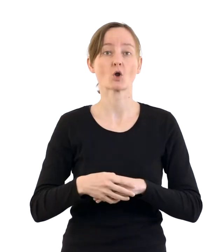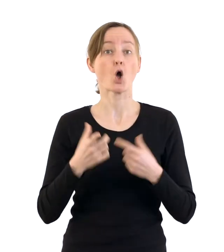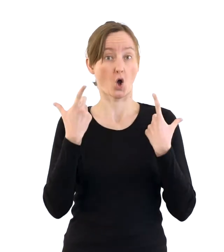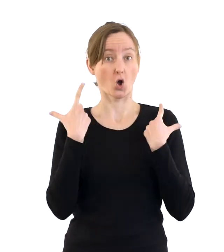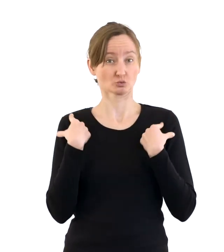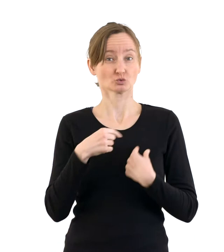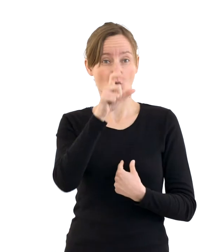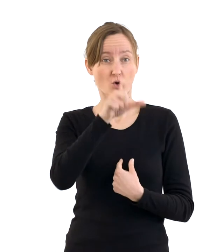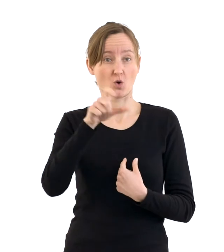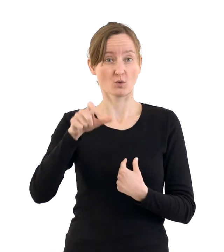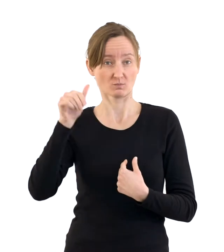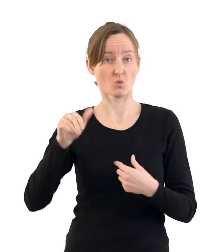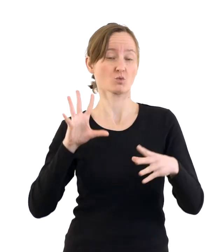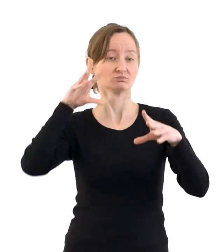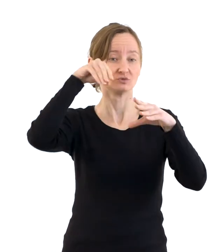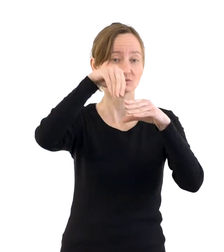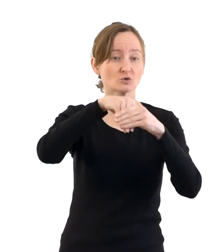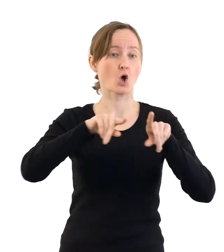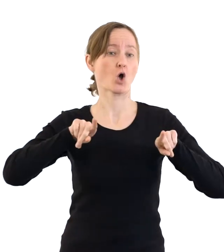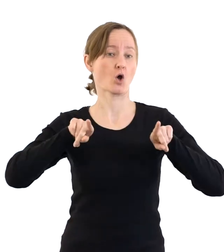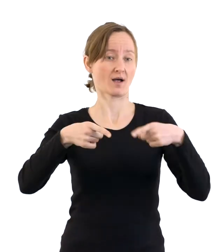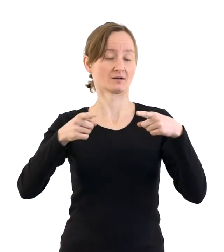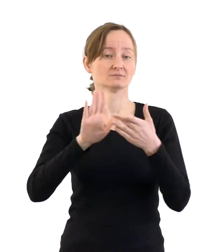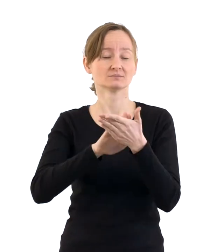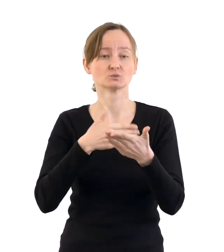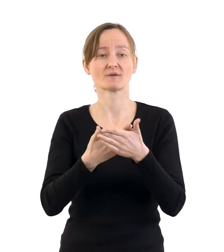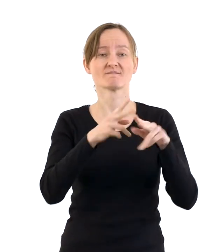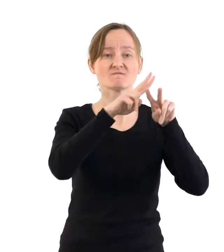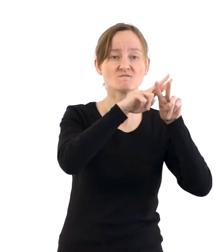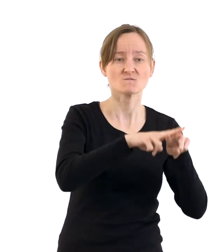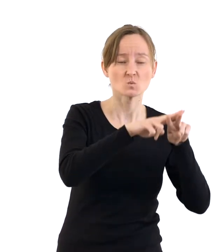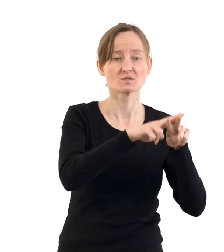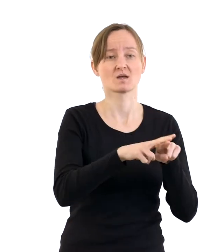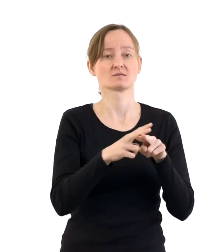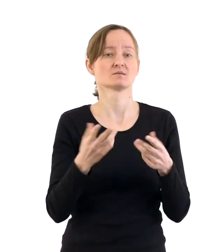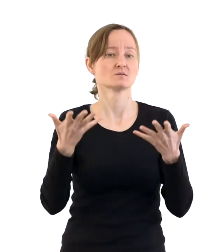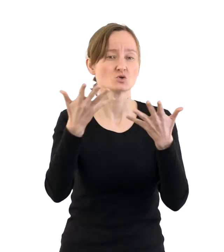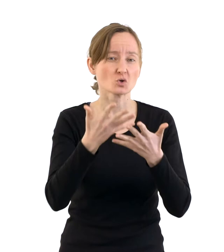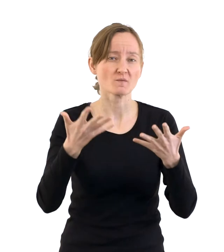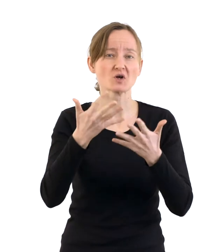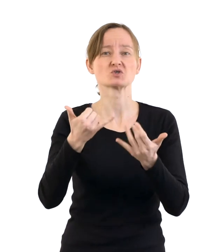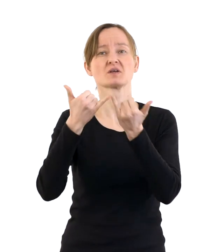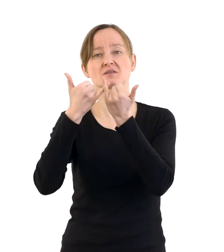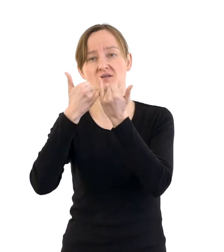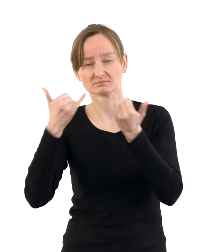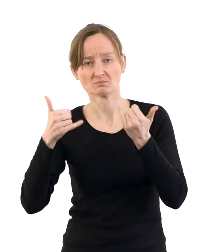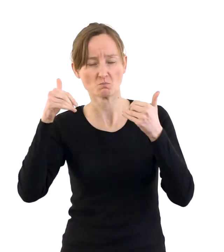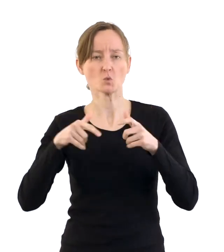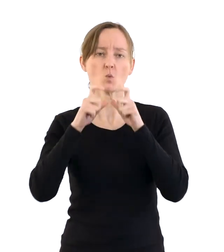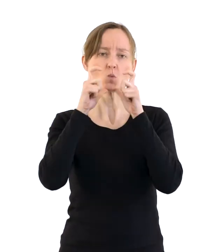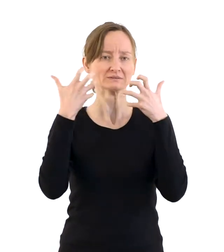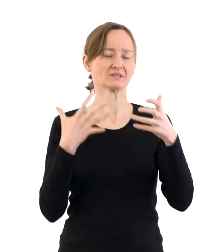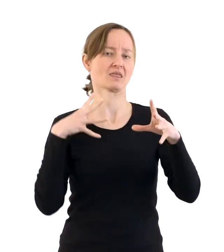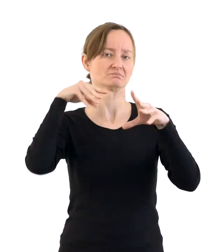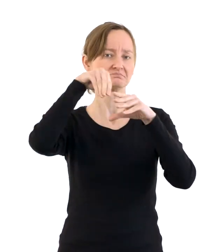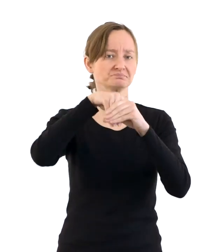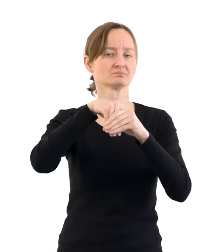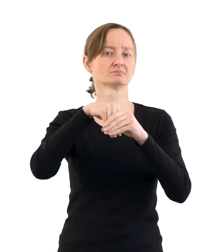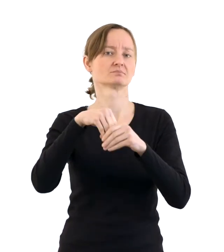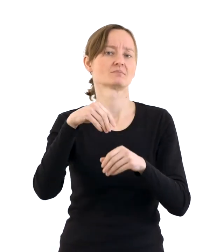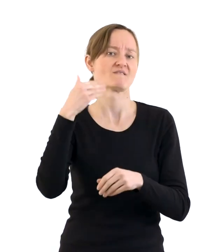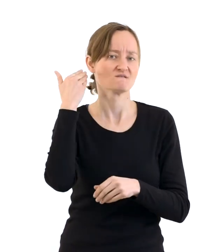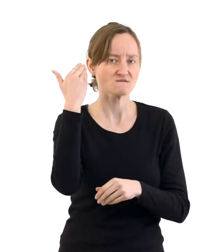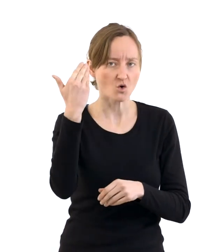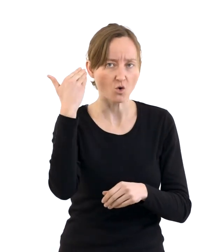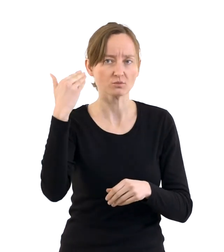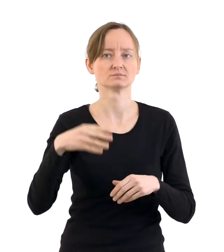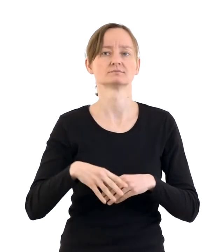Osoby te mogą działać w organizacjach pozarządowych, być wolontariuszami.